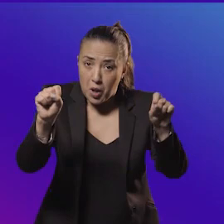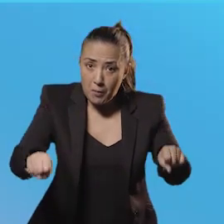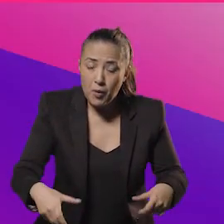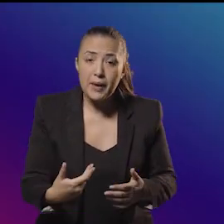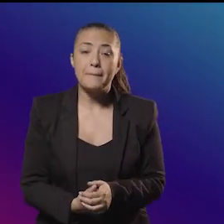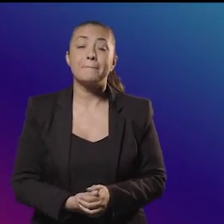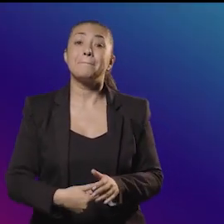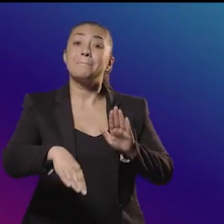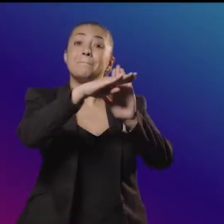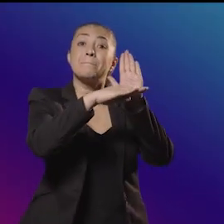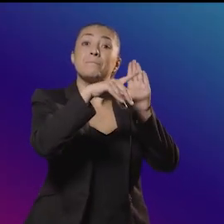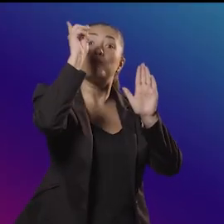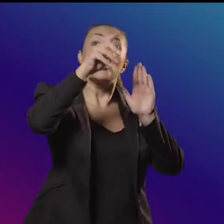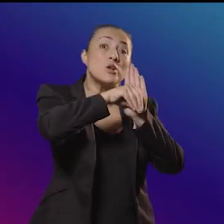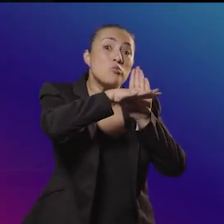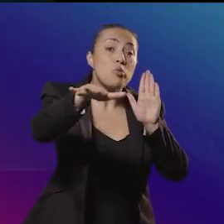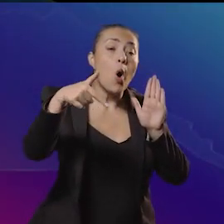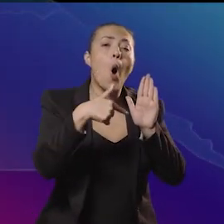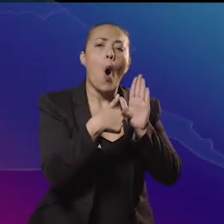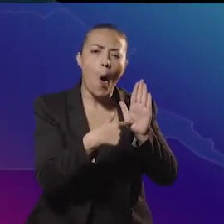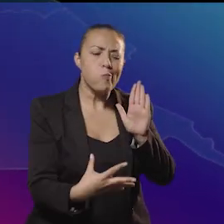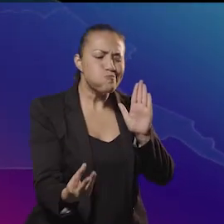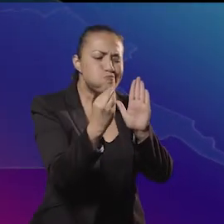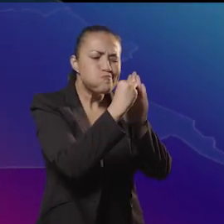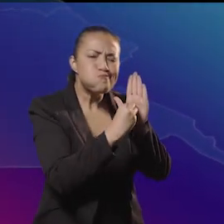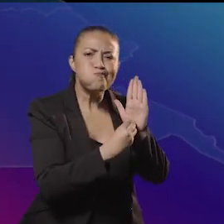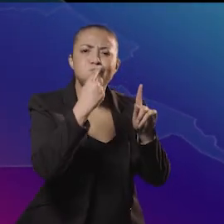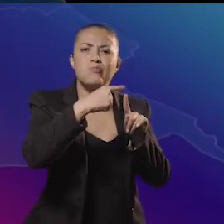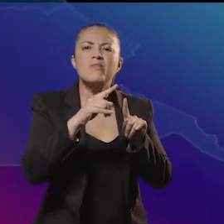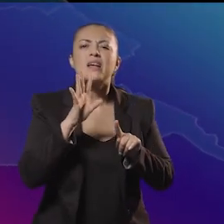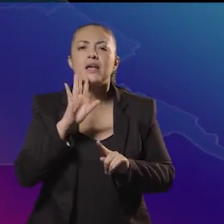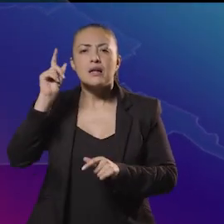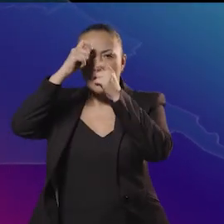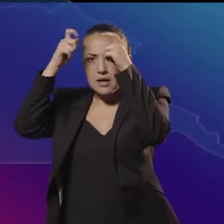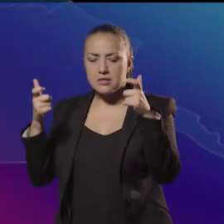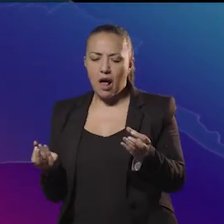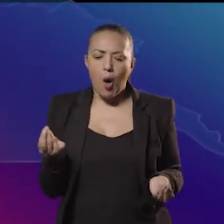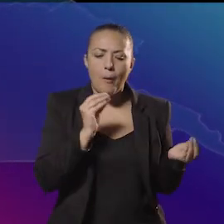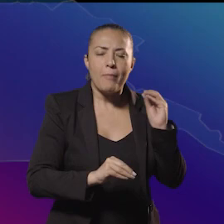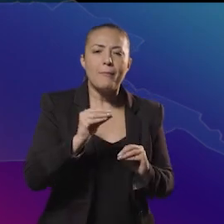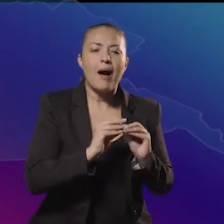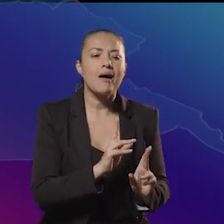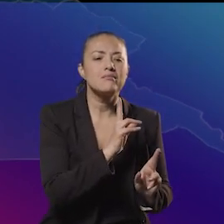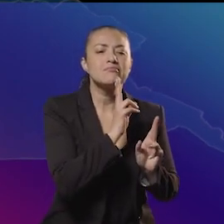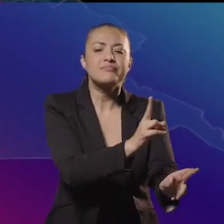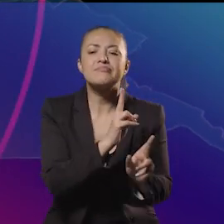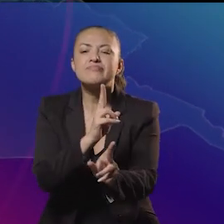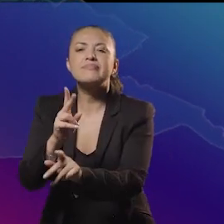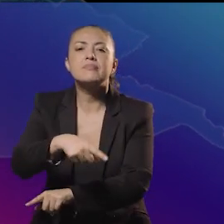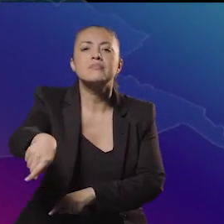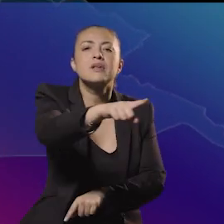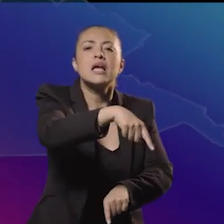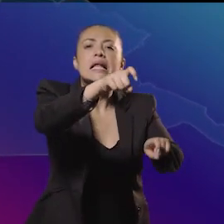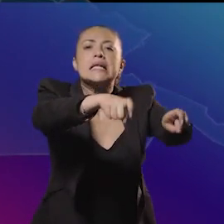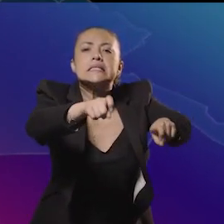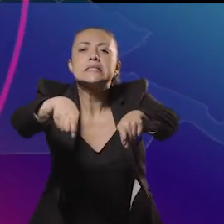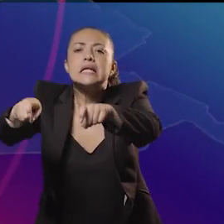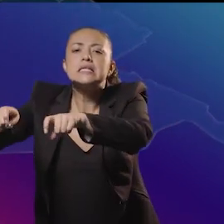Las políticas públicas son un conjunto de acciones diseñadas por el Estado para dar respuesta a las necesidades de la población.